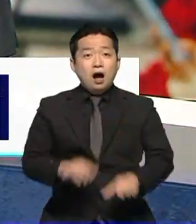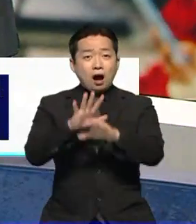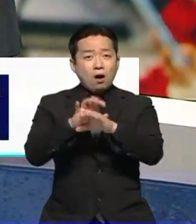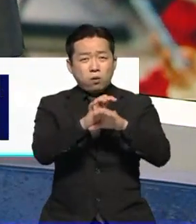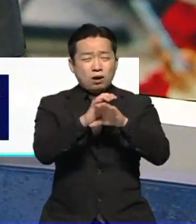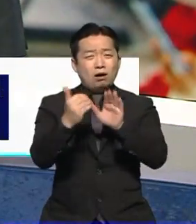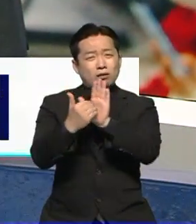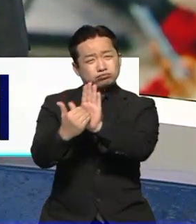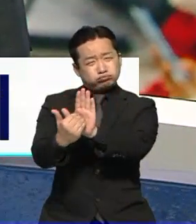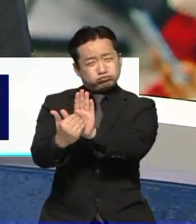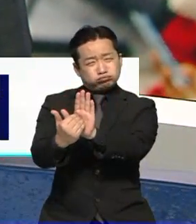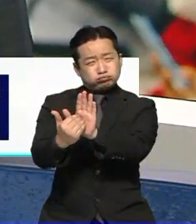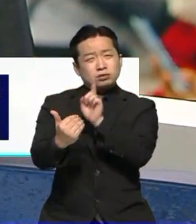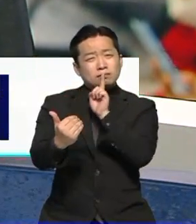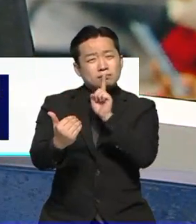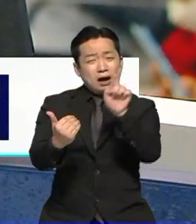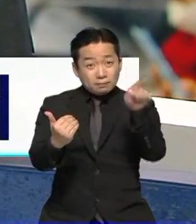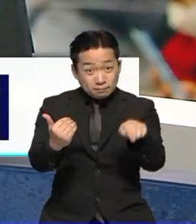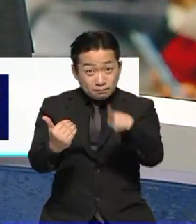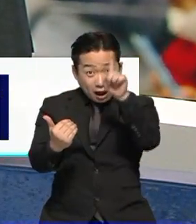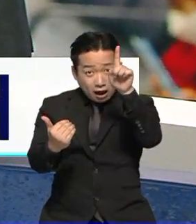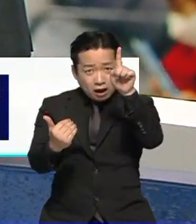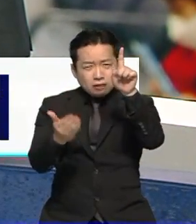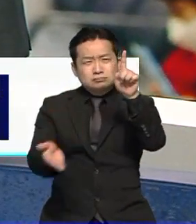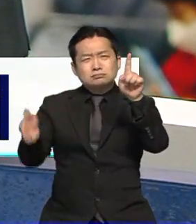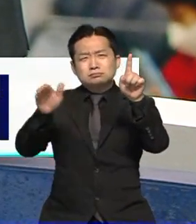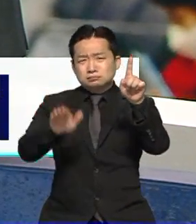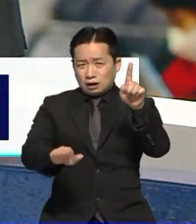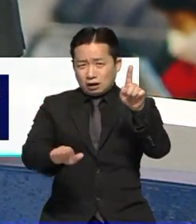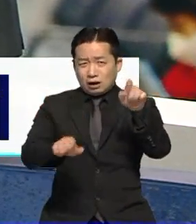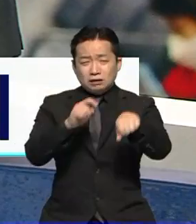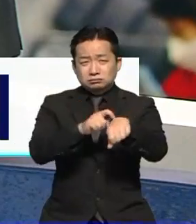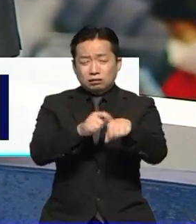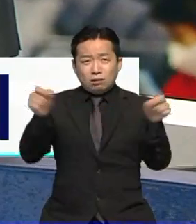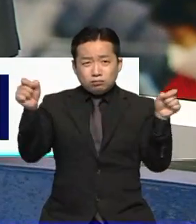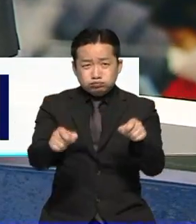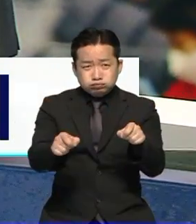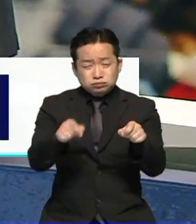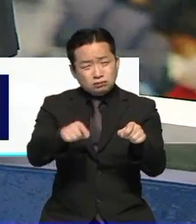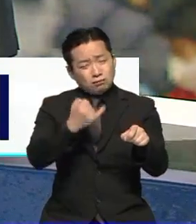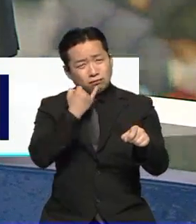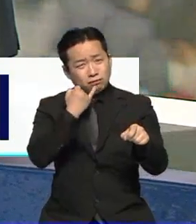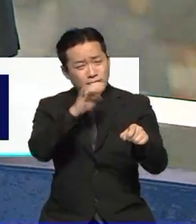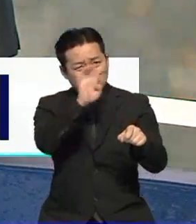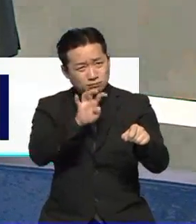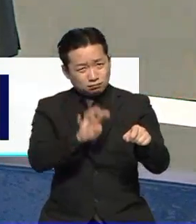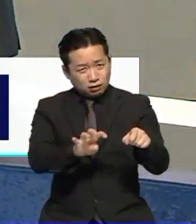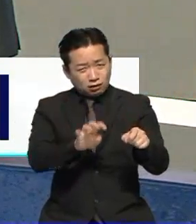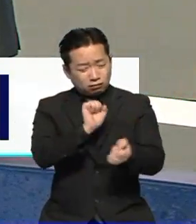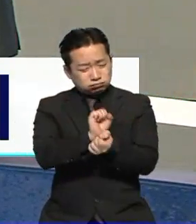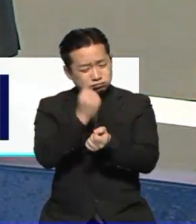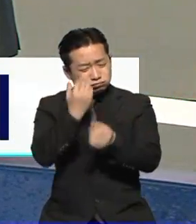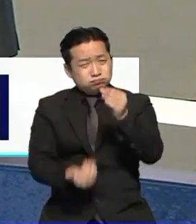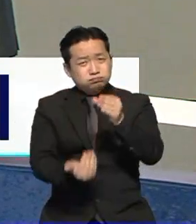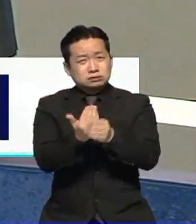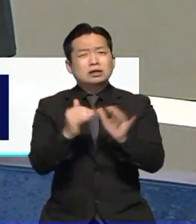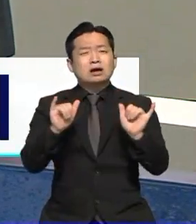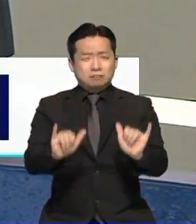코로나를 막기 위해서라고는 하지만 이렇게 접종 간격을 좁혀도 의학적으로 괜찮은 건지 또 부작용은 없을지 다른 나라는 어떻게 하는지 궁금한 게